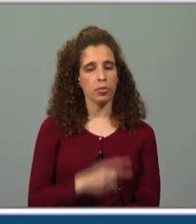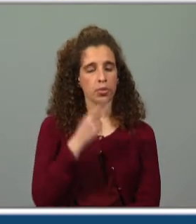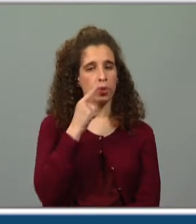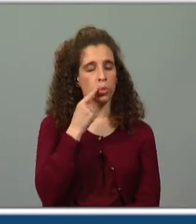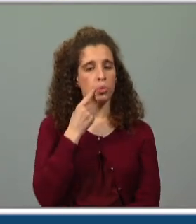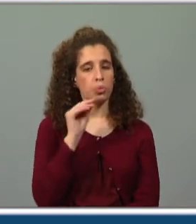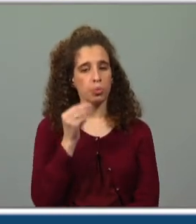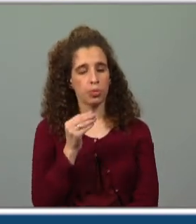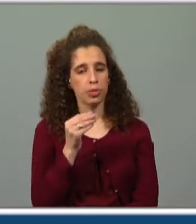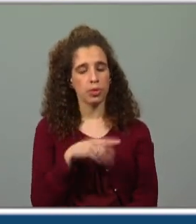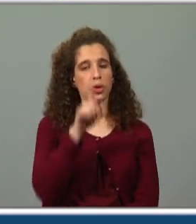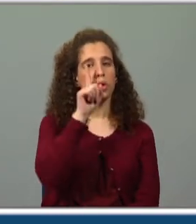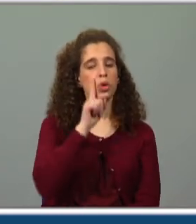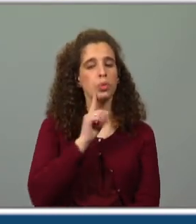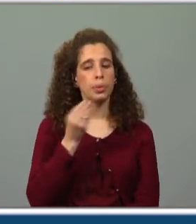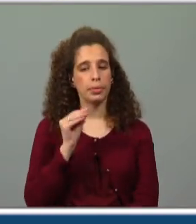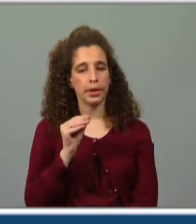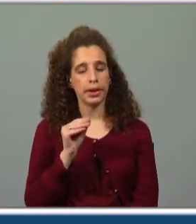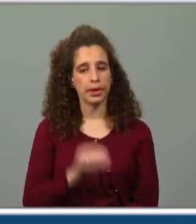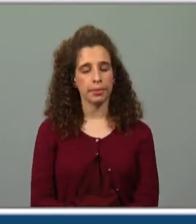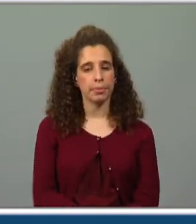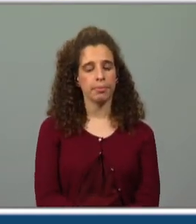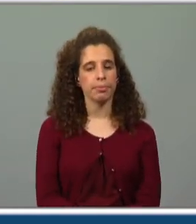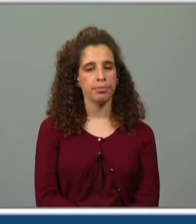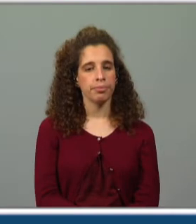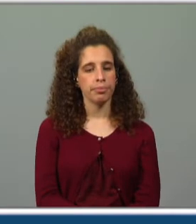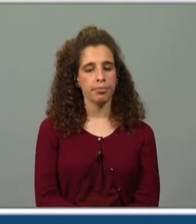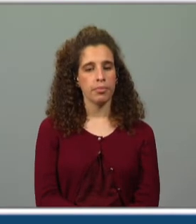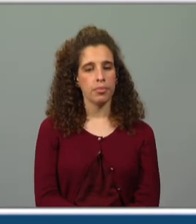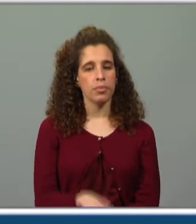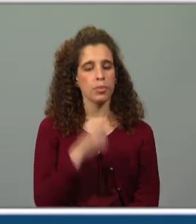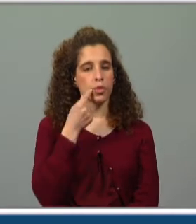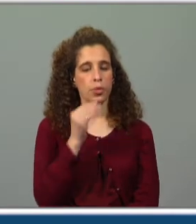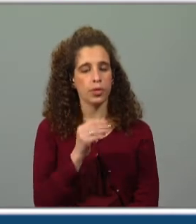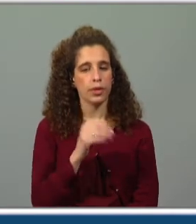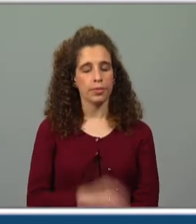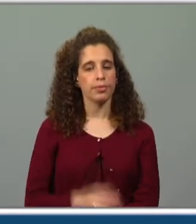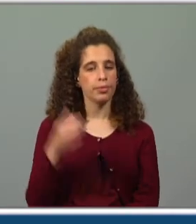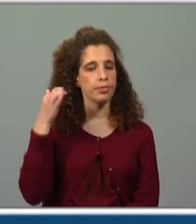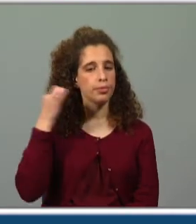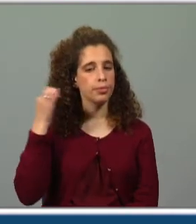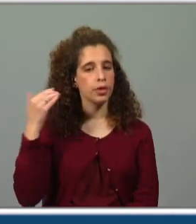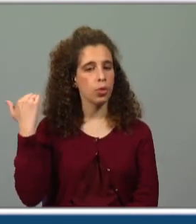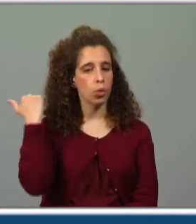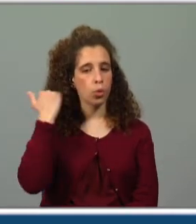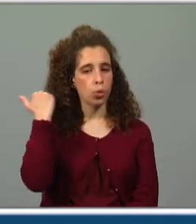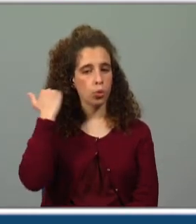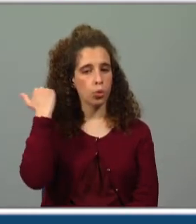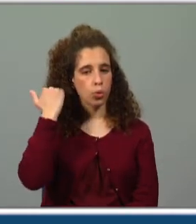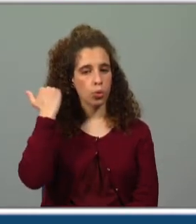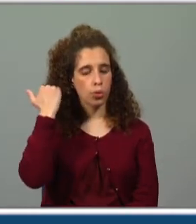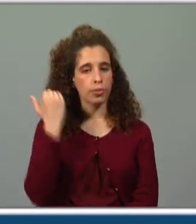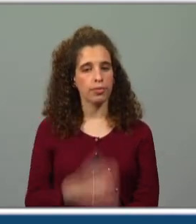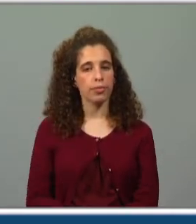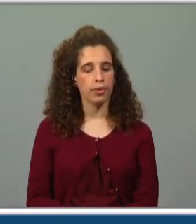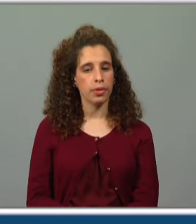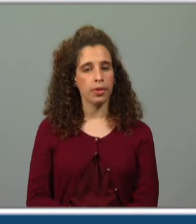uma um menino e uma menina O menino tem o cabelo curto e castanho 一個男孩和一個女孩這個男孩有一頭棕色的短髮